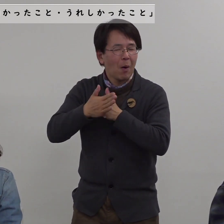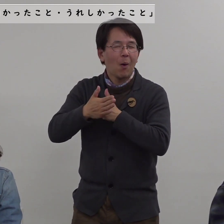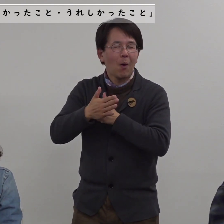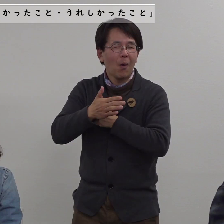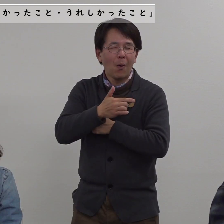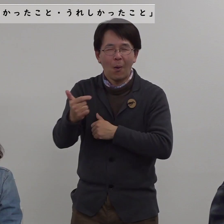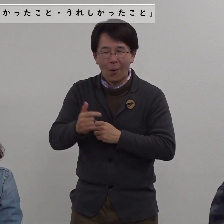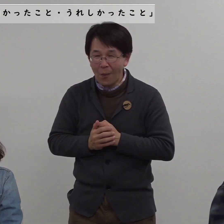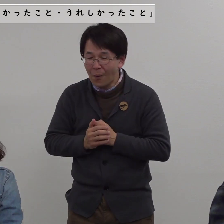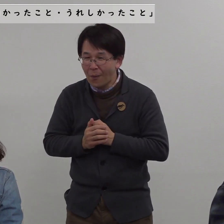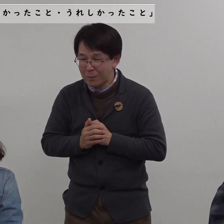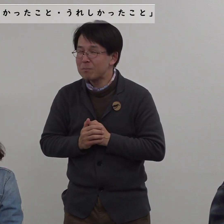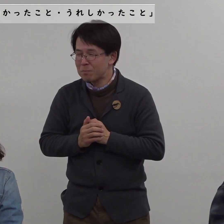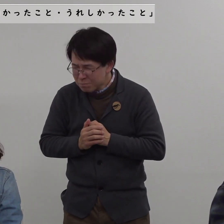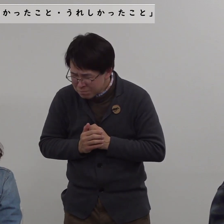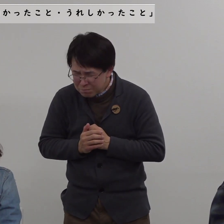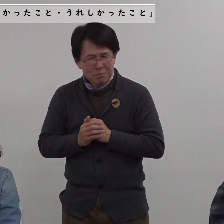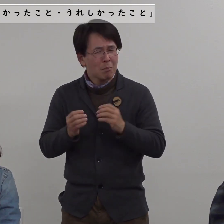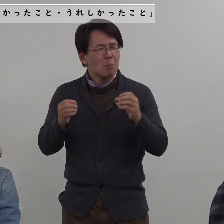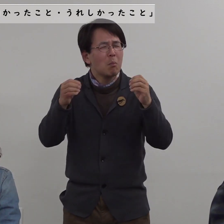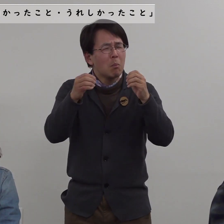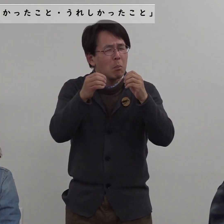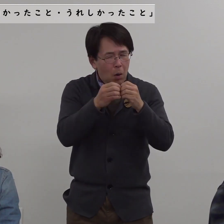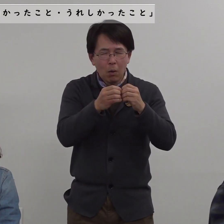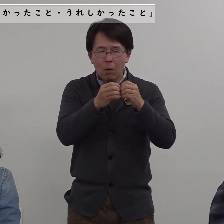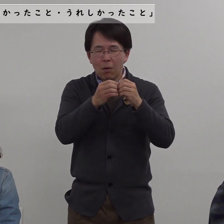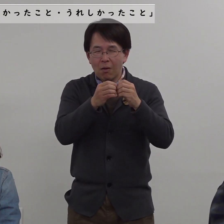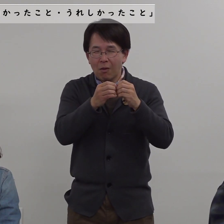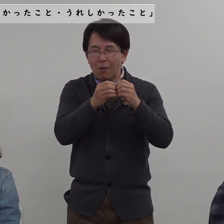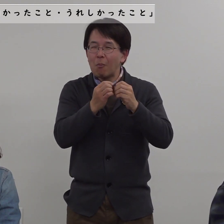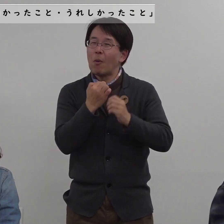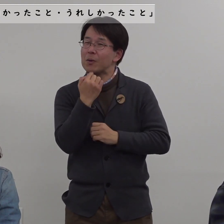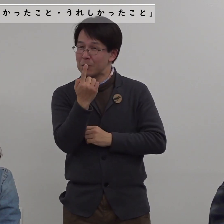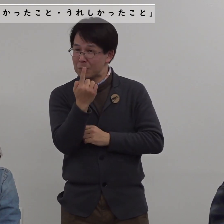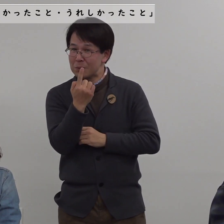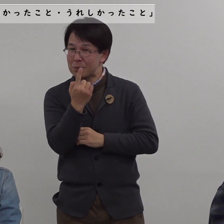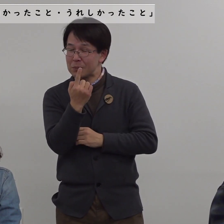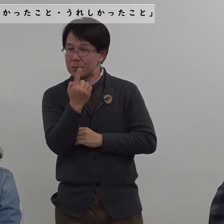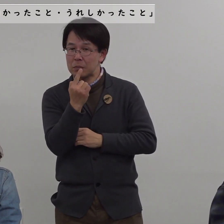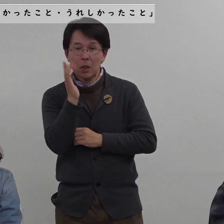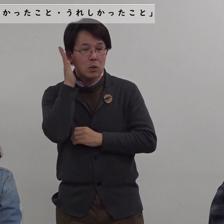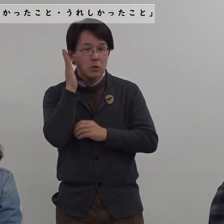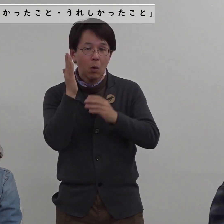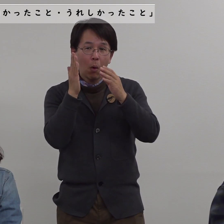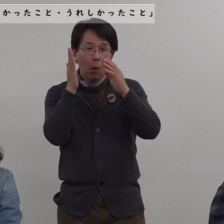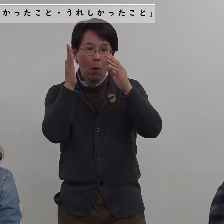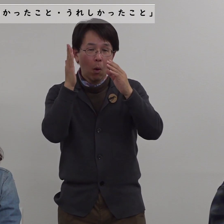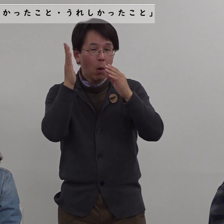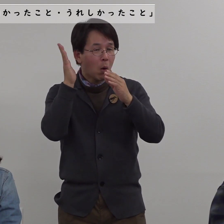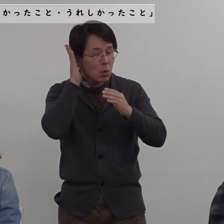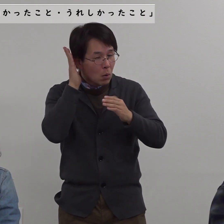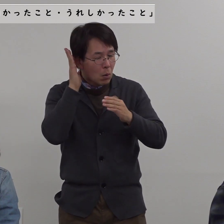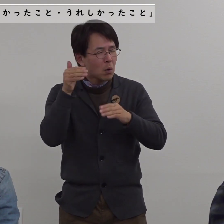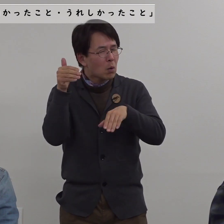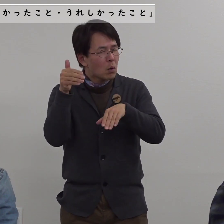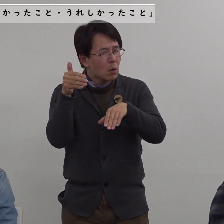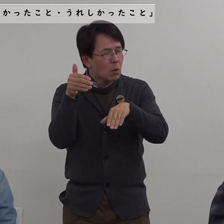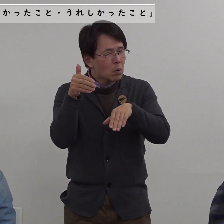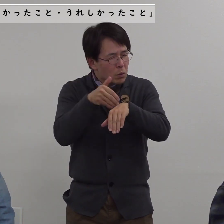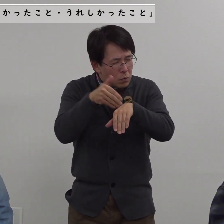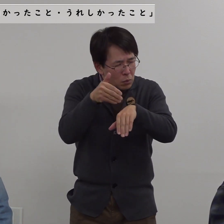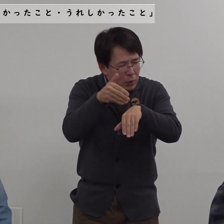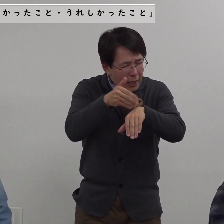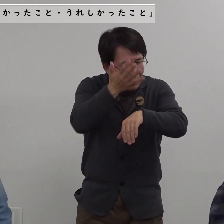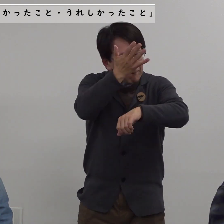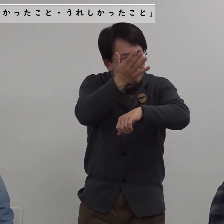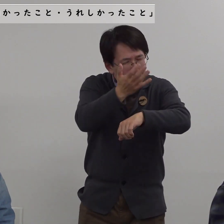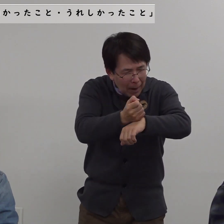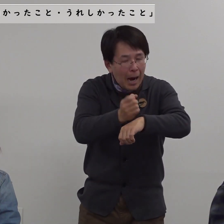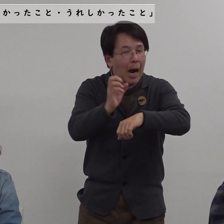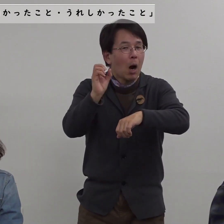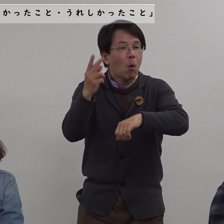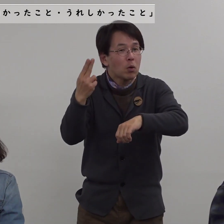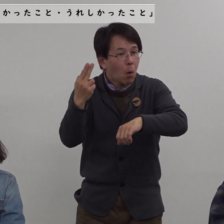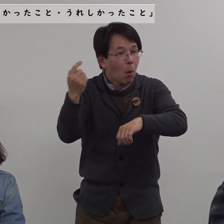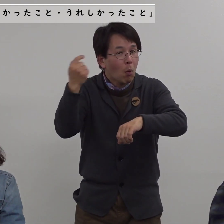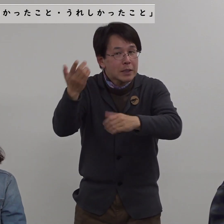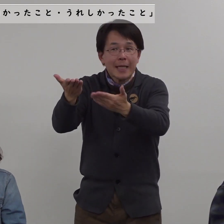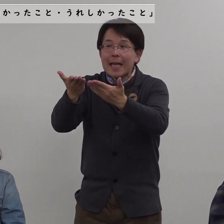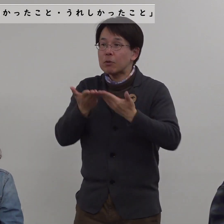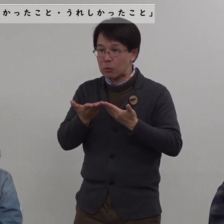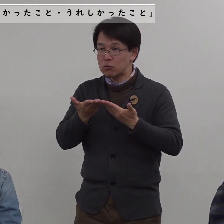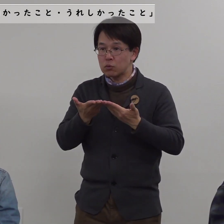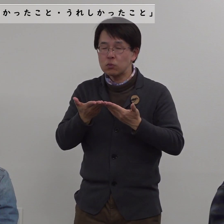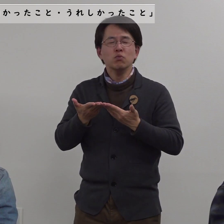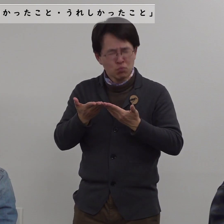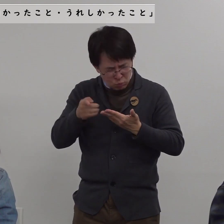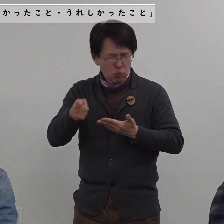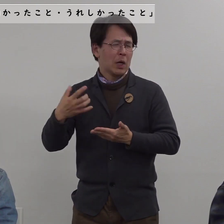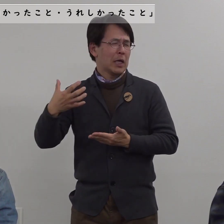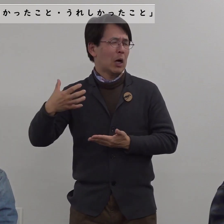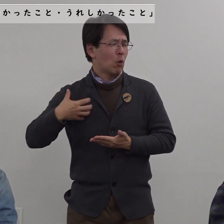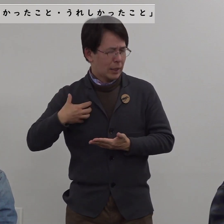それに加えて聴導動作、ちゃんと訓練で教えてもらった音を教えるというのは もちろん聴導犬の役割 なんですけれども